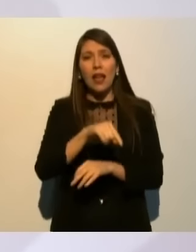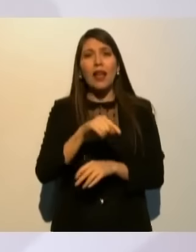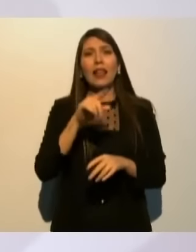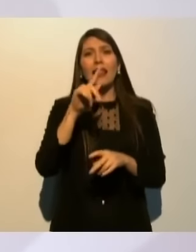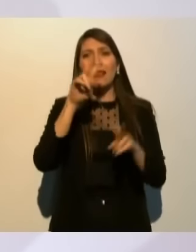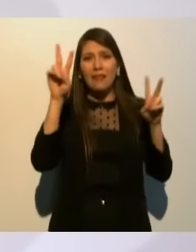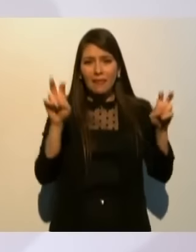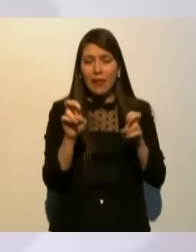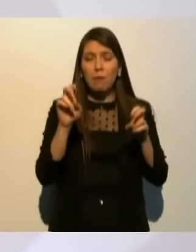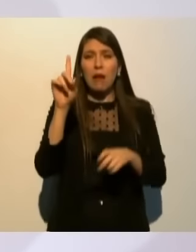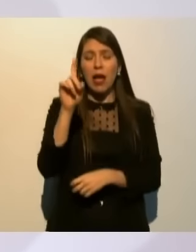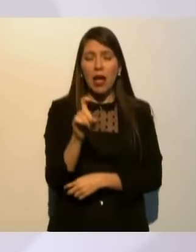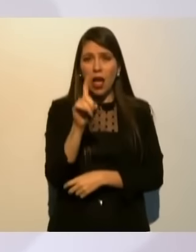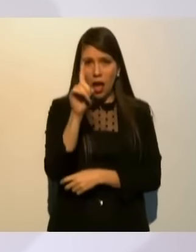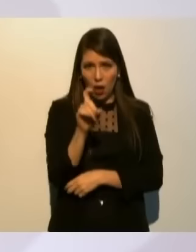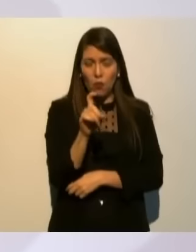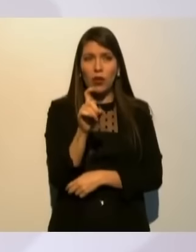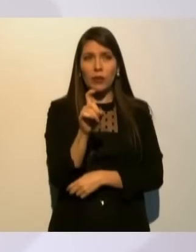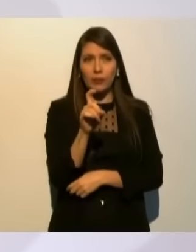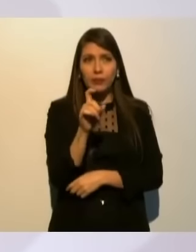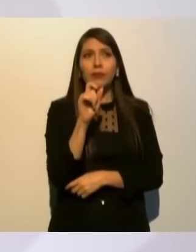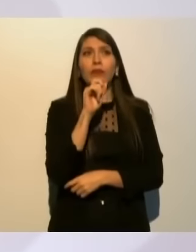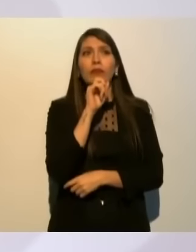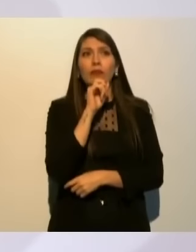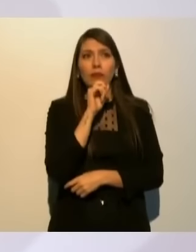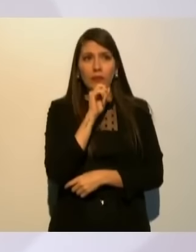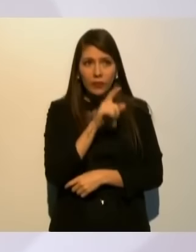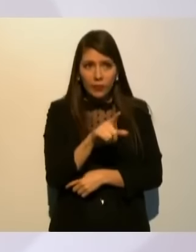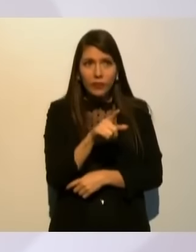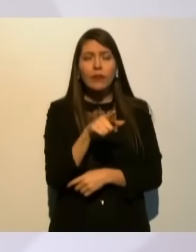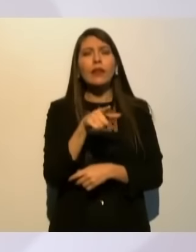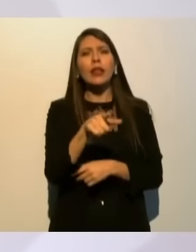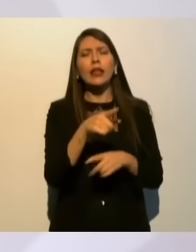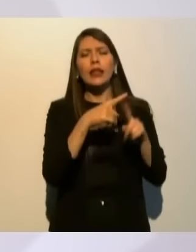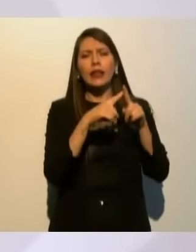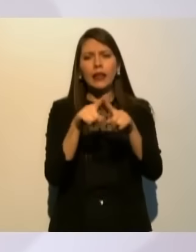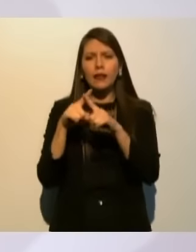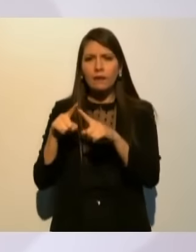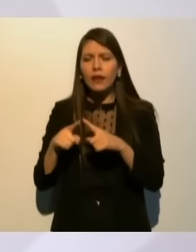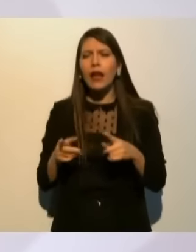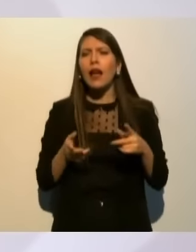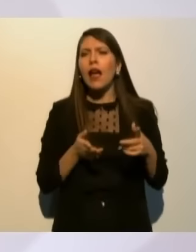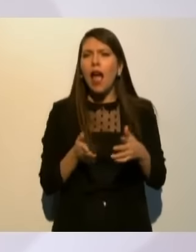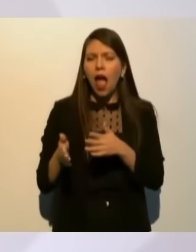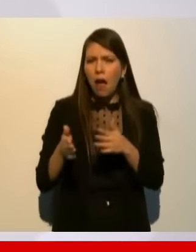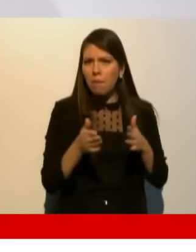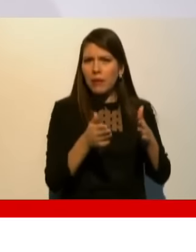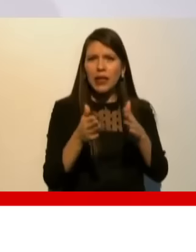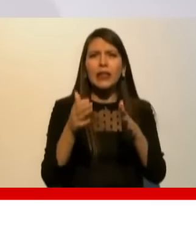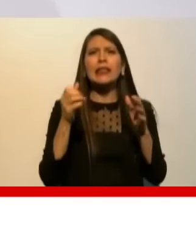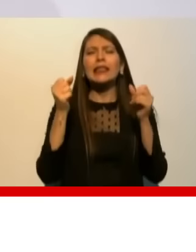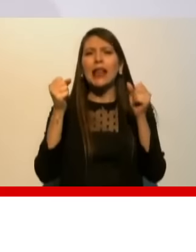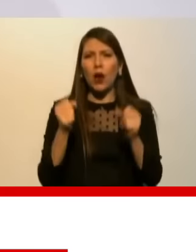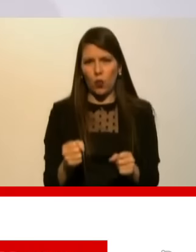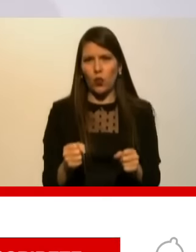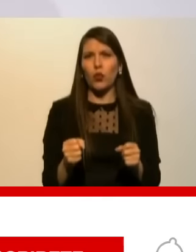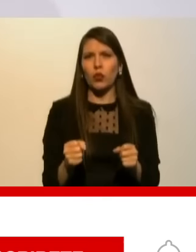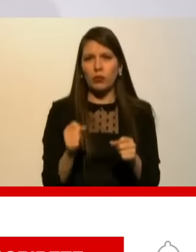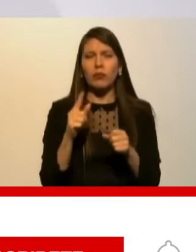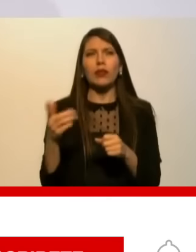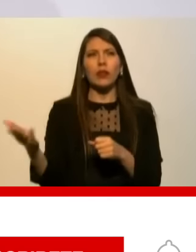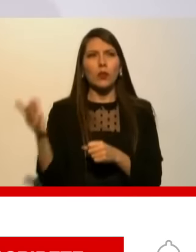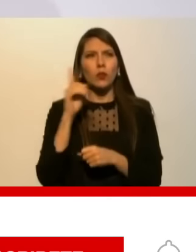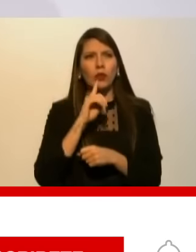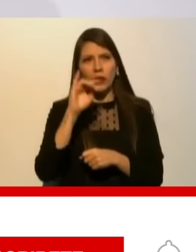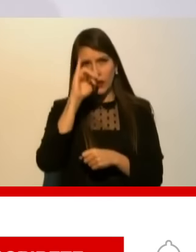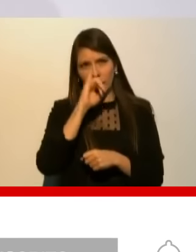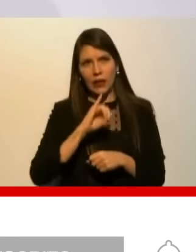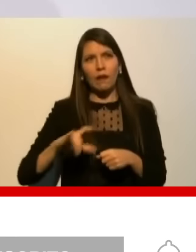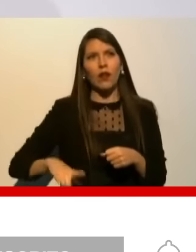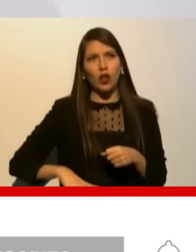también se invierta en los caminos seguros que aquí ha comentado la jefa de gobierno la brugada